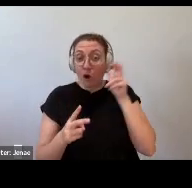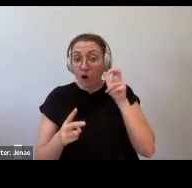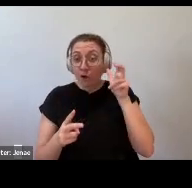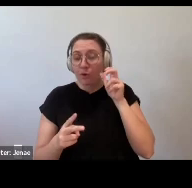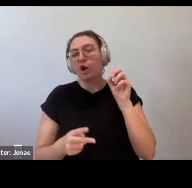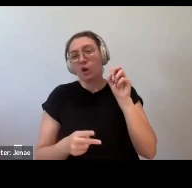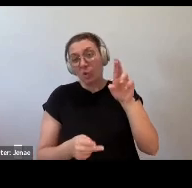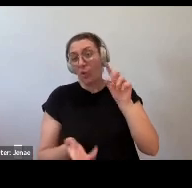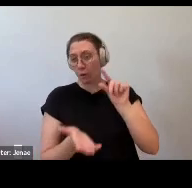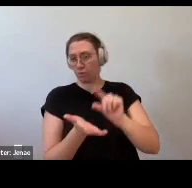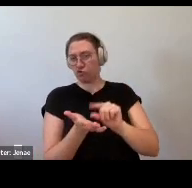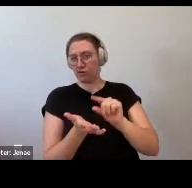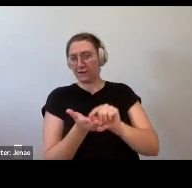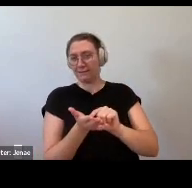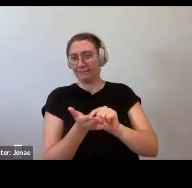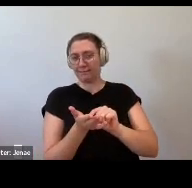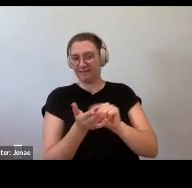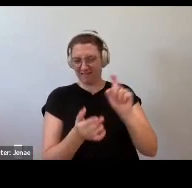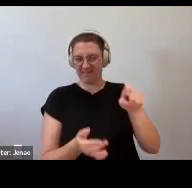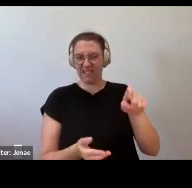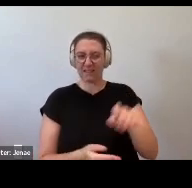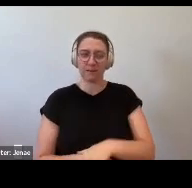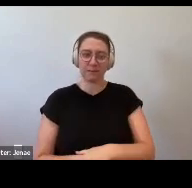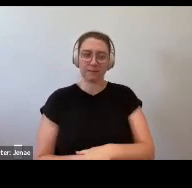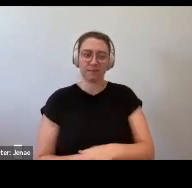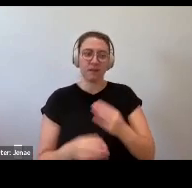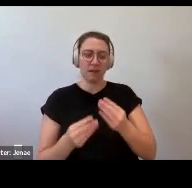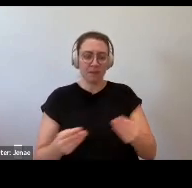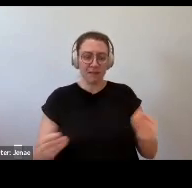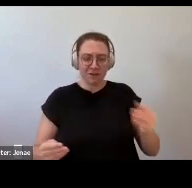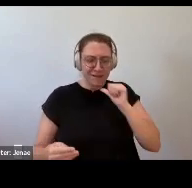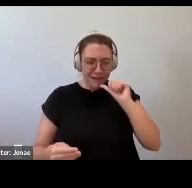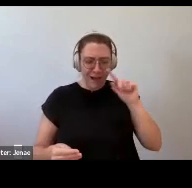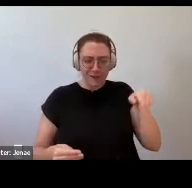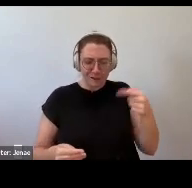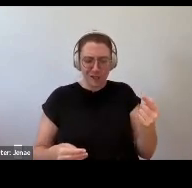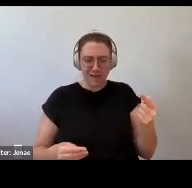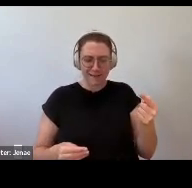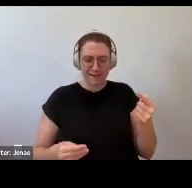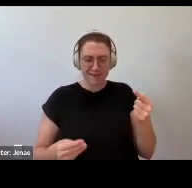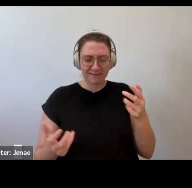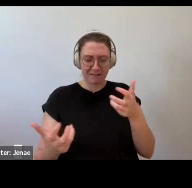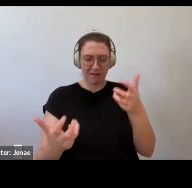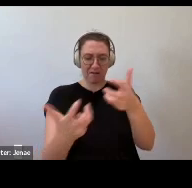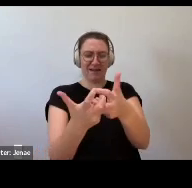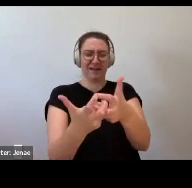necesidades visuales, auditivas o de acceso a la información impresa. Estos materiales no son simplemente adaptaciones, sino que son esenciales para